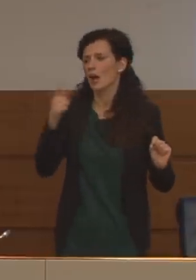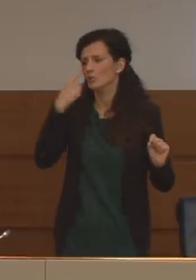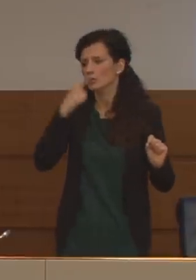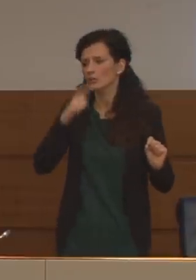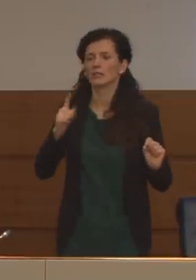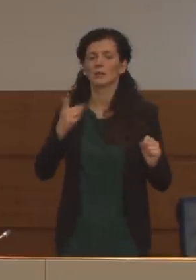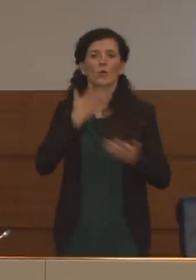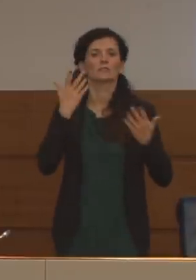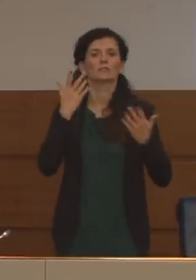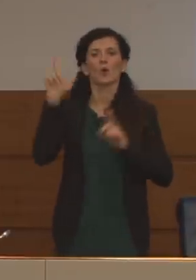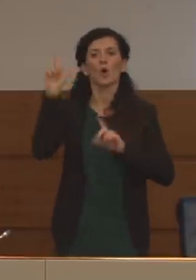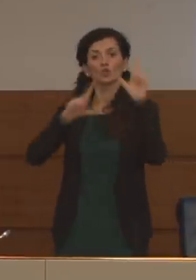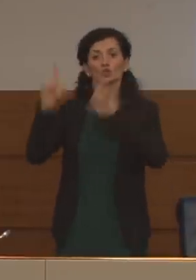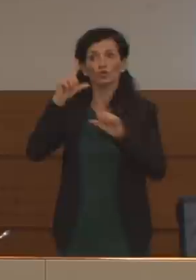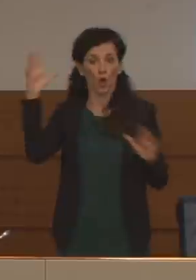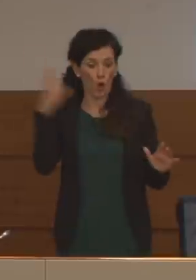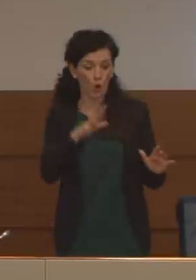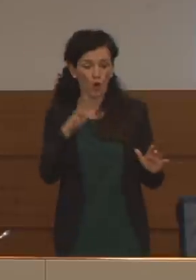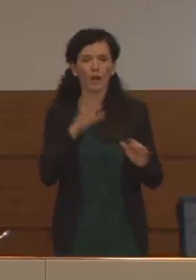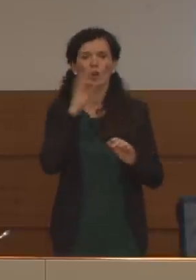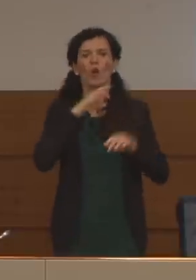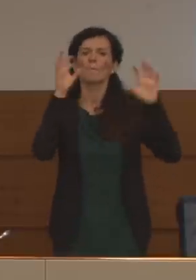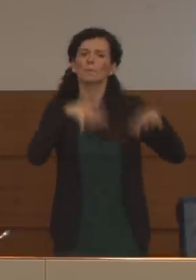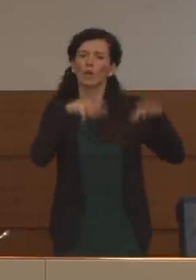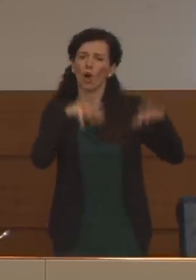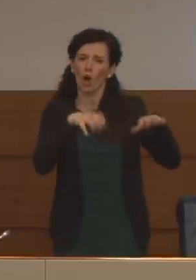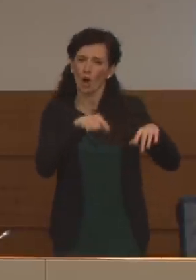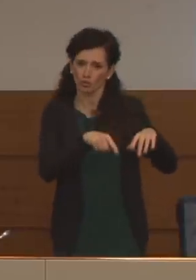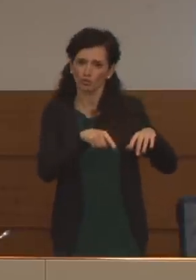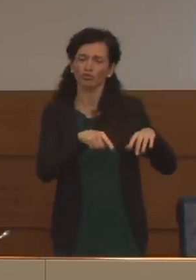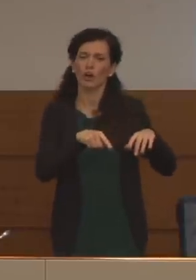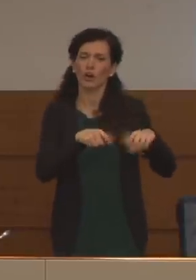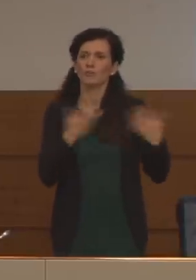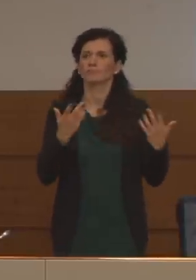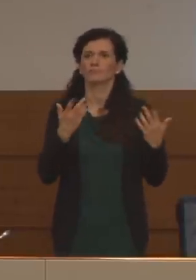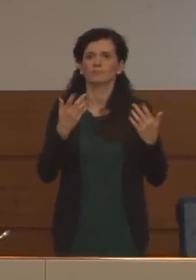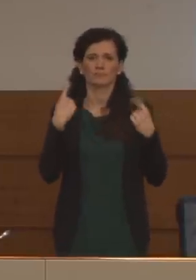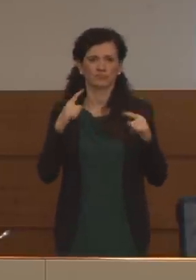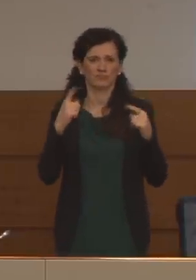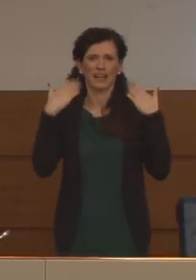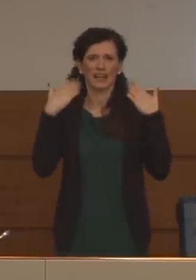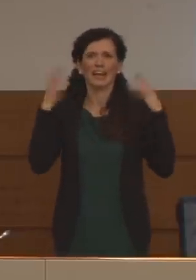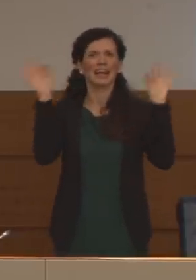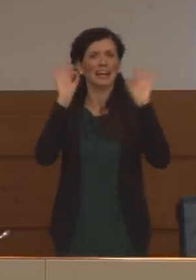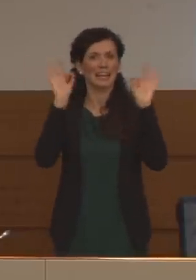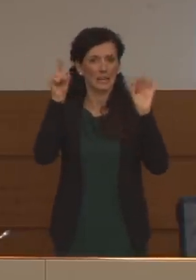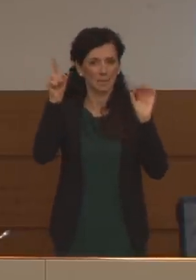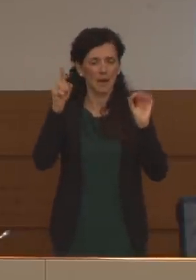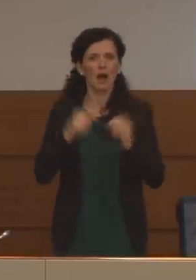il sole, come la pioggia, come le temperie, oggi girava una voce sulla